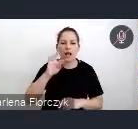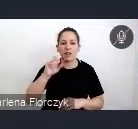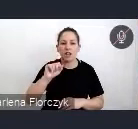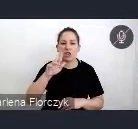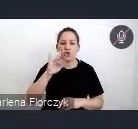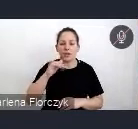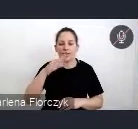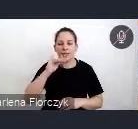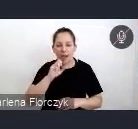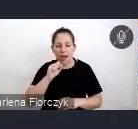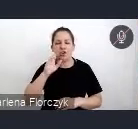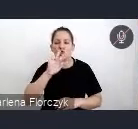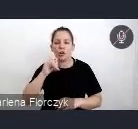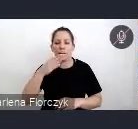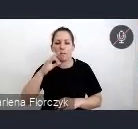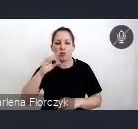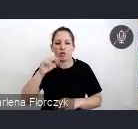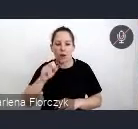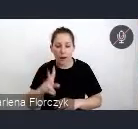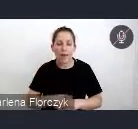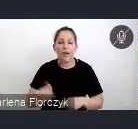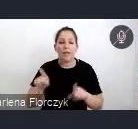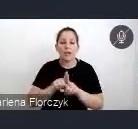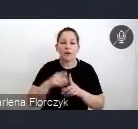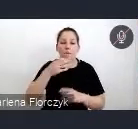z Urzędu Miasta Wrocławia i pani Małgorzata Głogowska